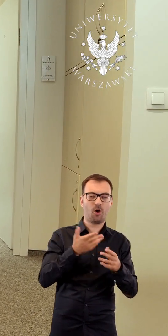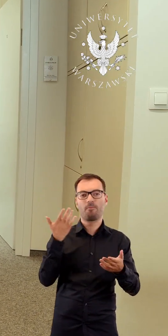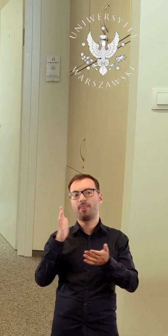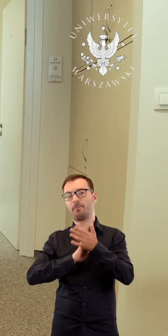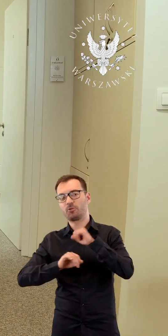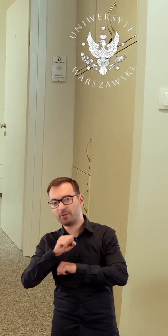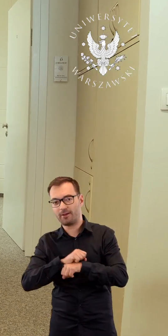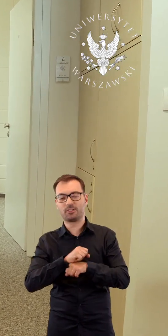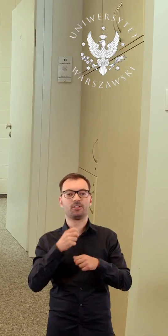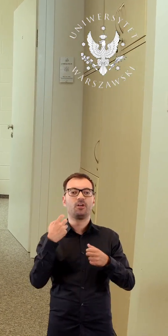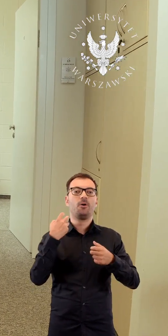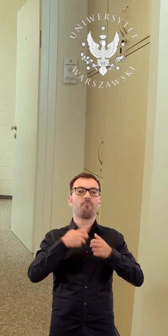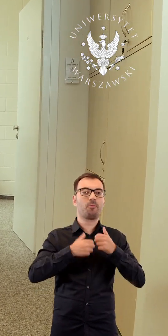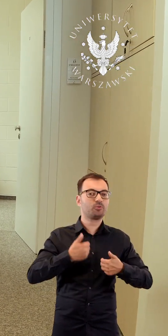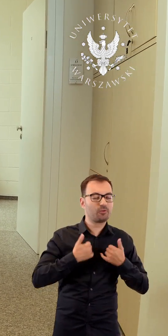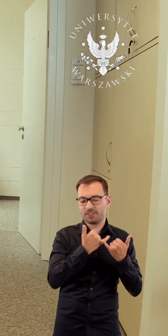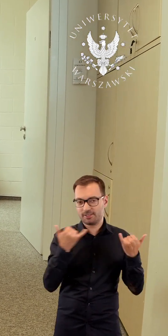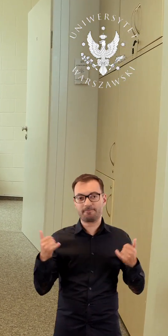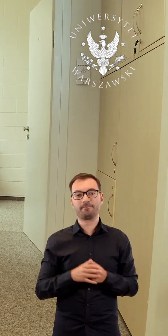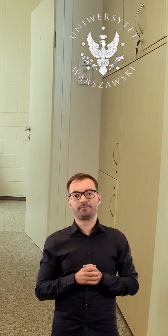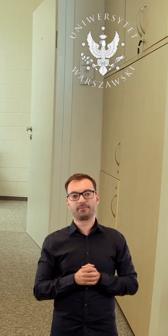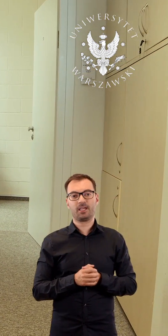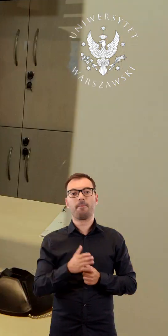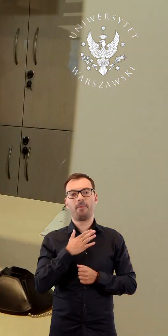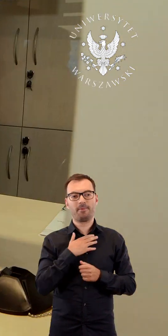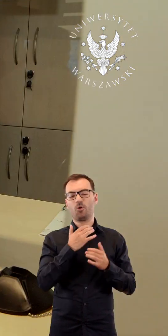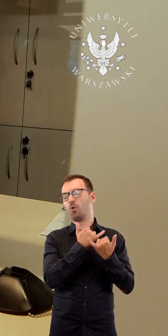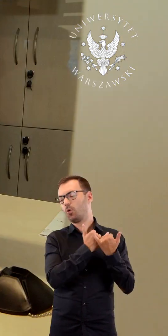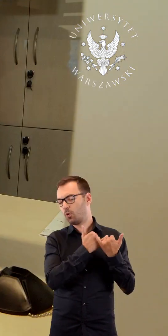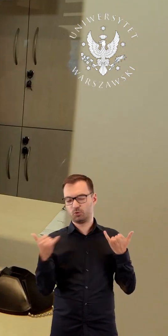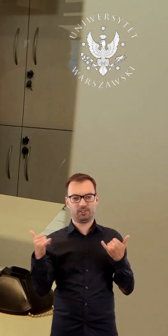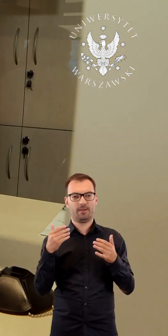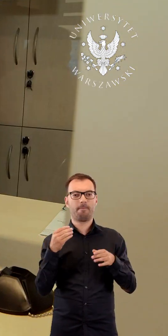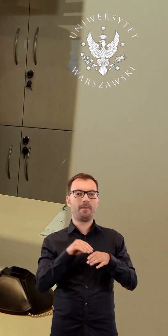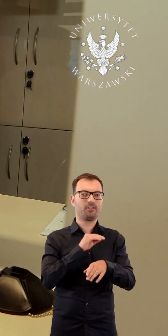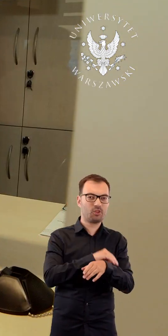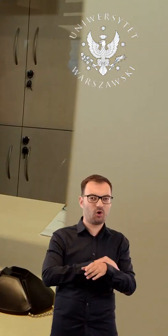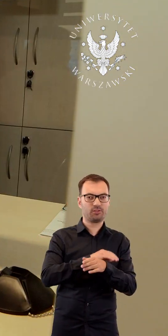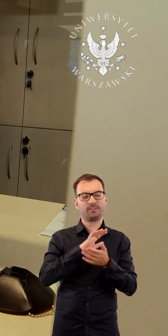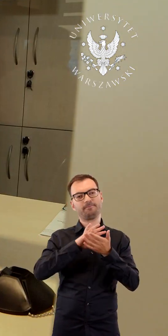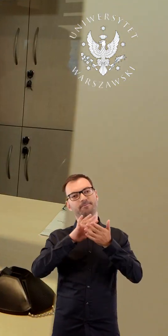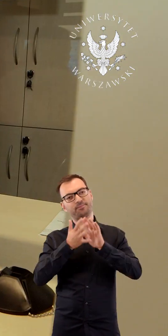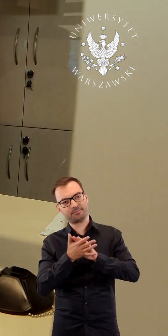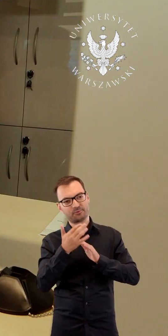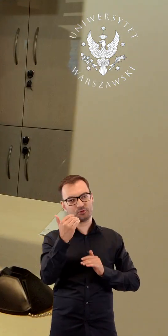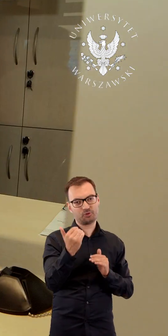choroby przewlekłej czy innych trudności zdrowotnych zastosowanie znajdują różne dostosowania, różne usprawnienia, czyli właśnie te zmiany.